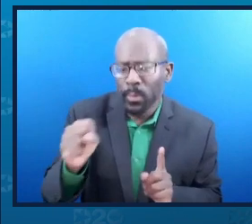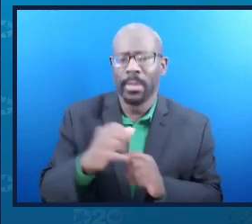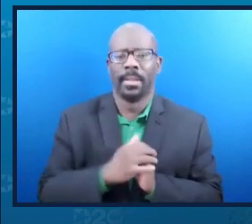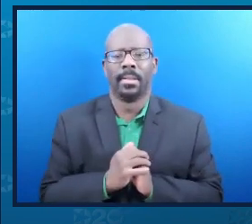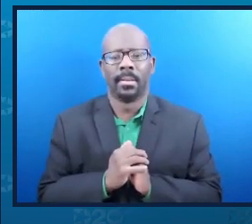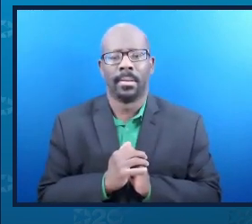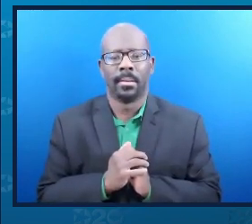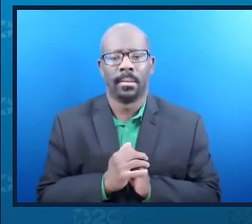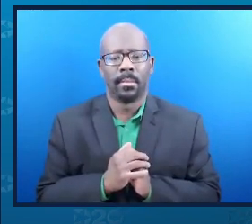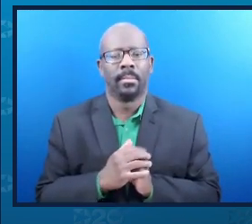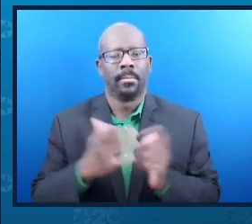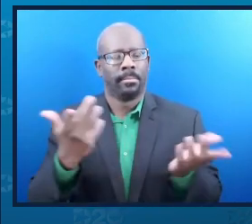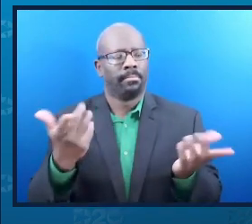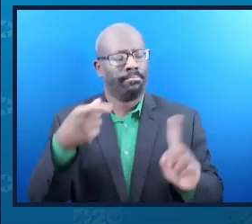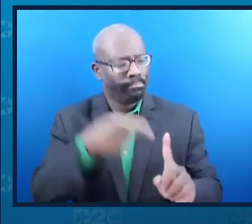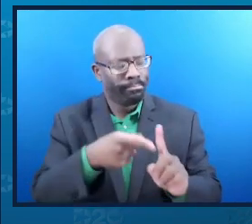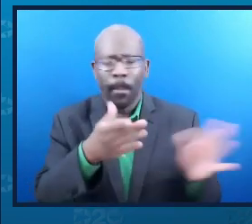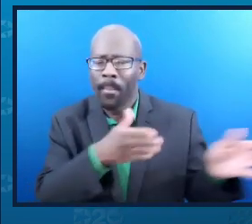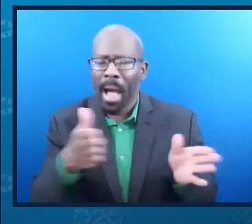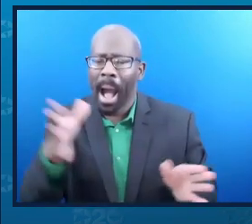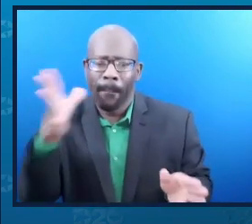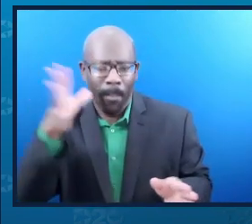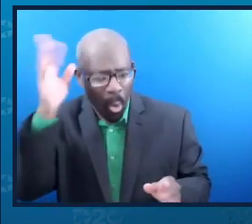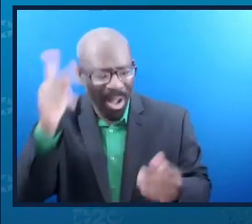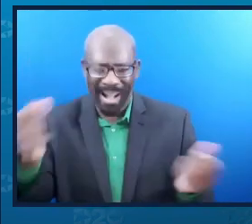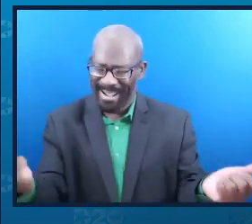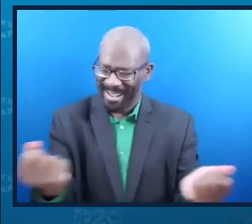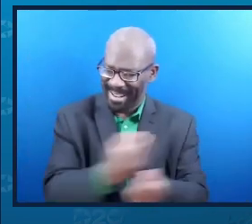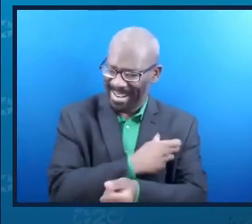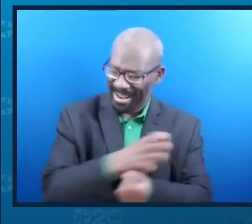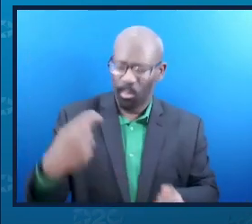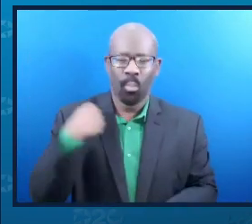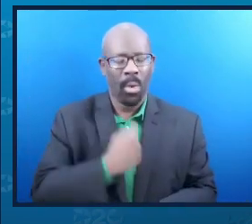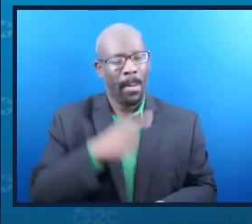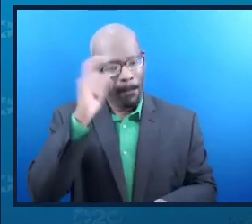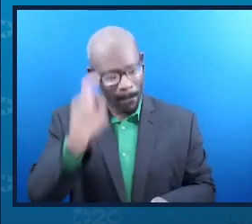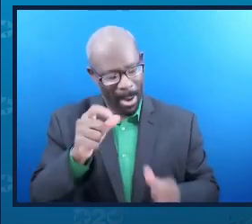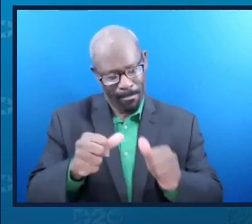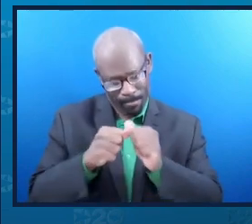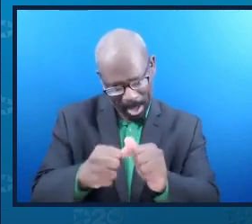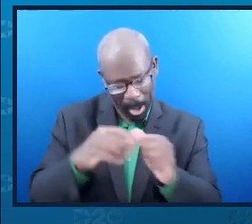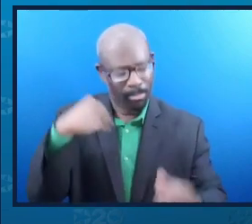FAMILIES. VOTE FOR LAW PHONESMENT PURGED OF RATION BAY AS THAT KEEPS ALL